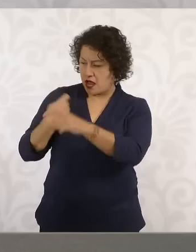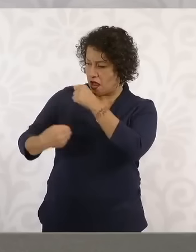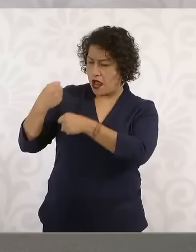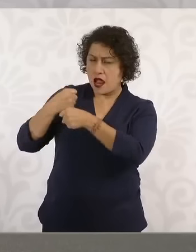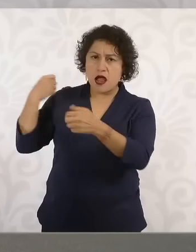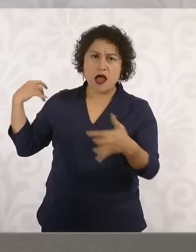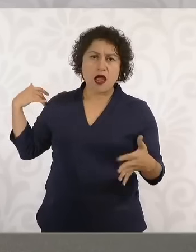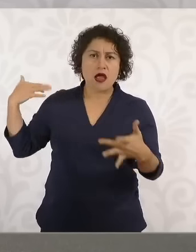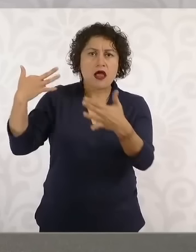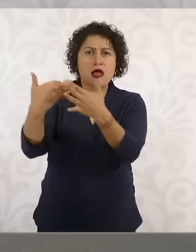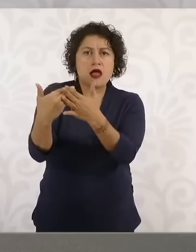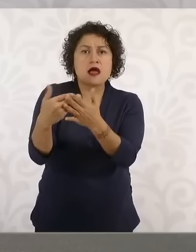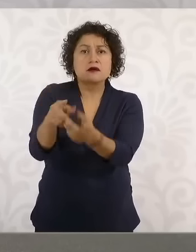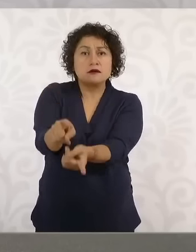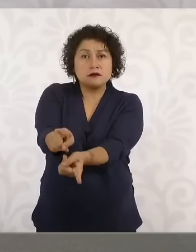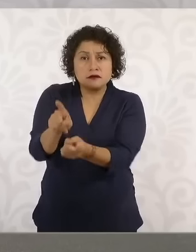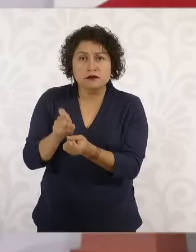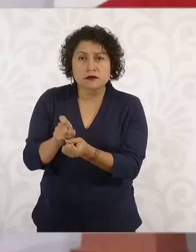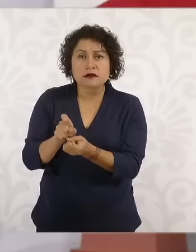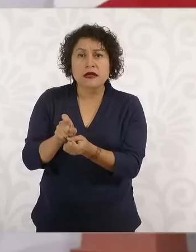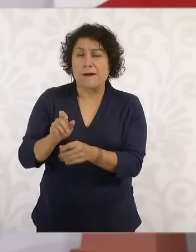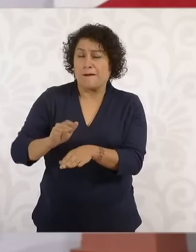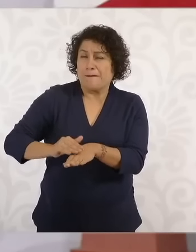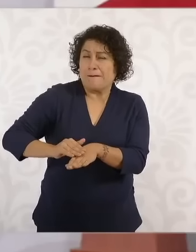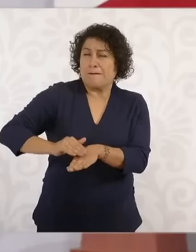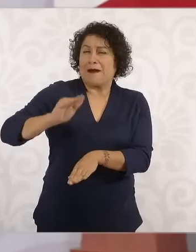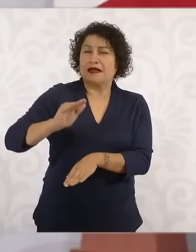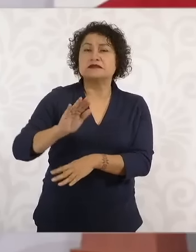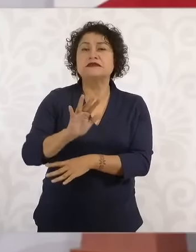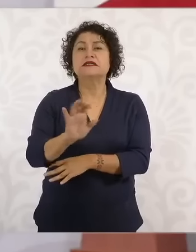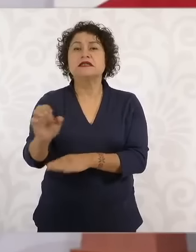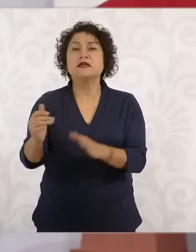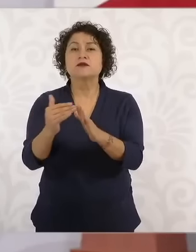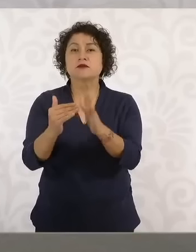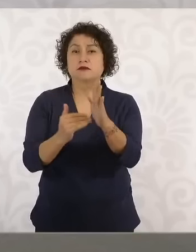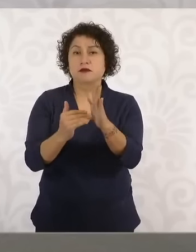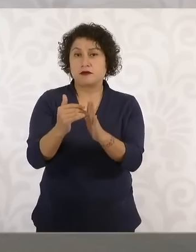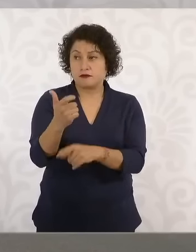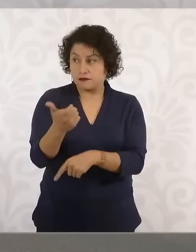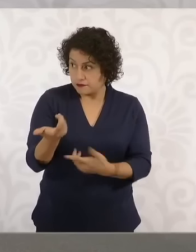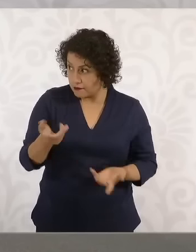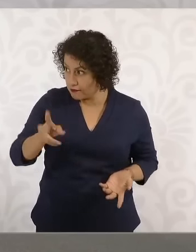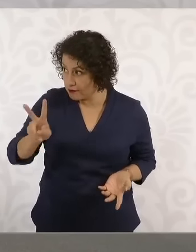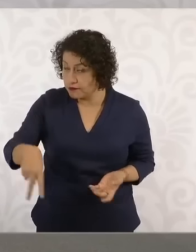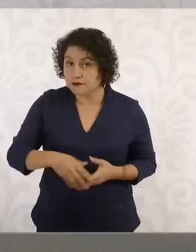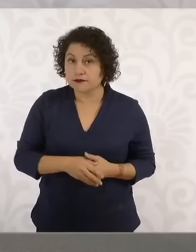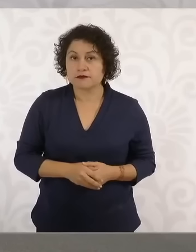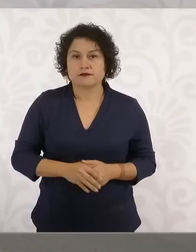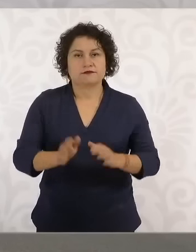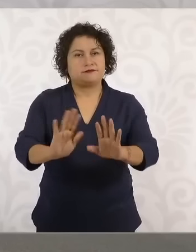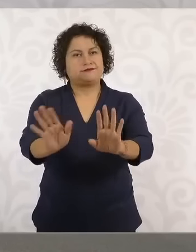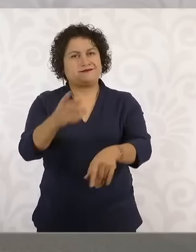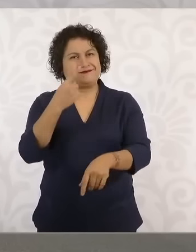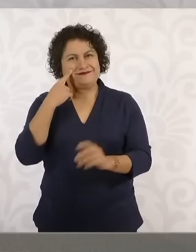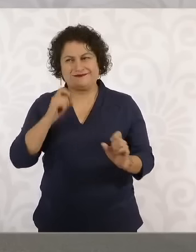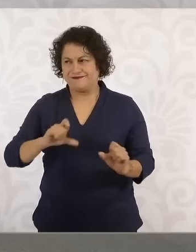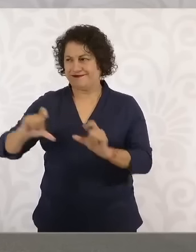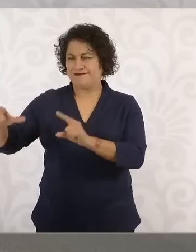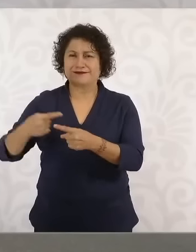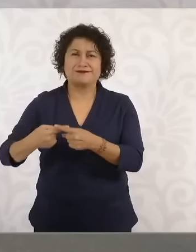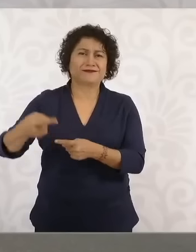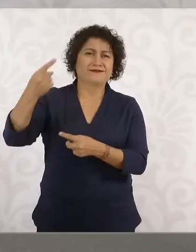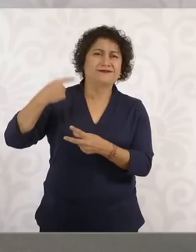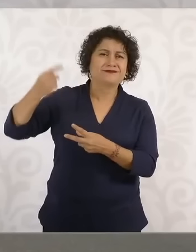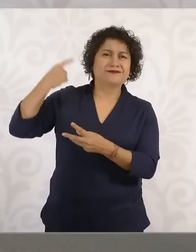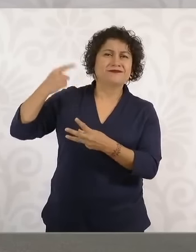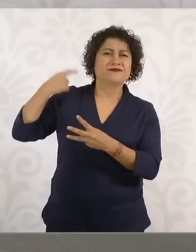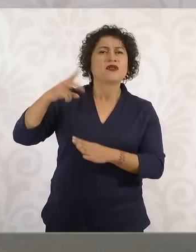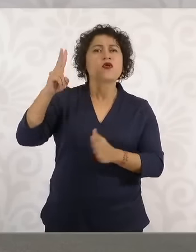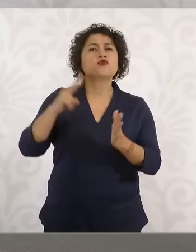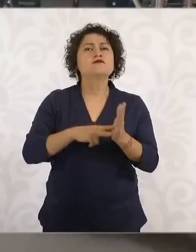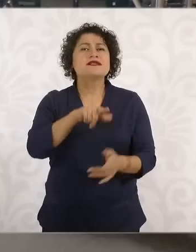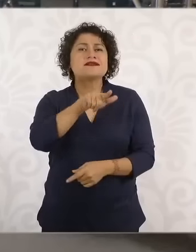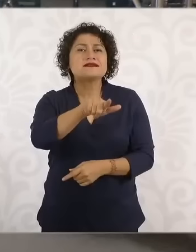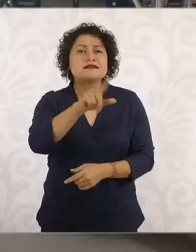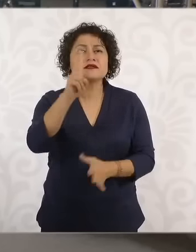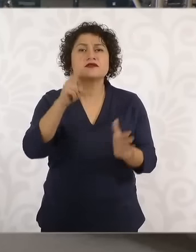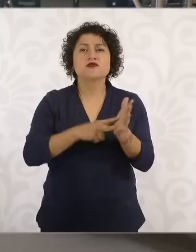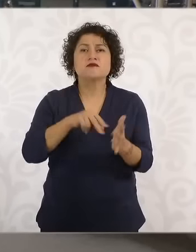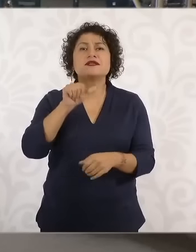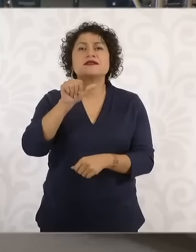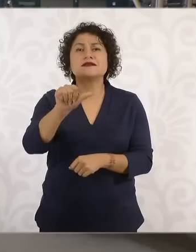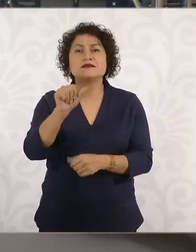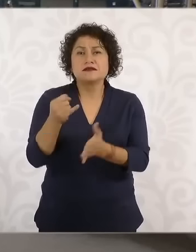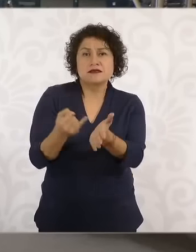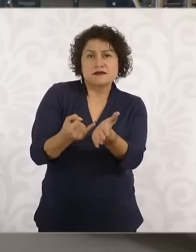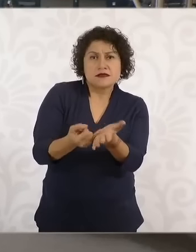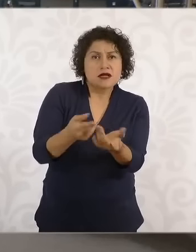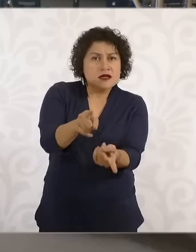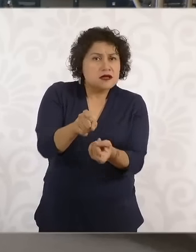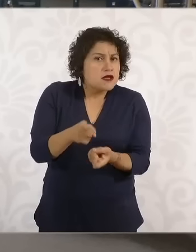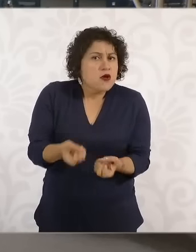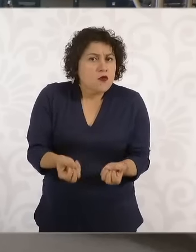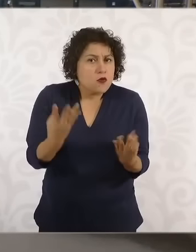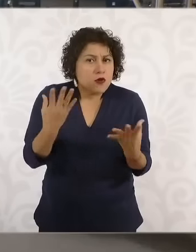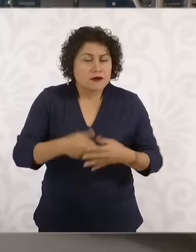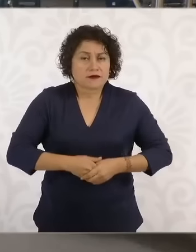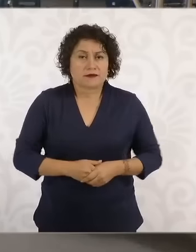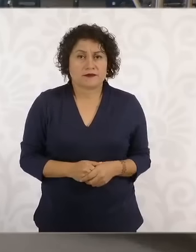500,000 millones de pesos. No, fíjense. No, pero vete antes al 17, 16, lo que se recaudaba.